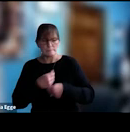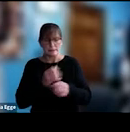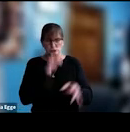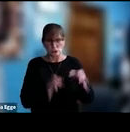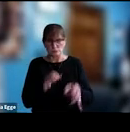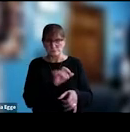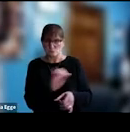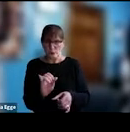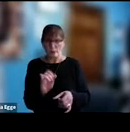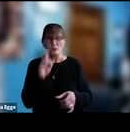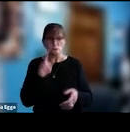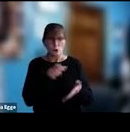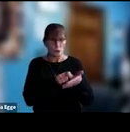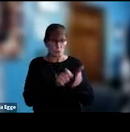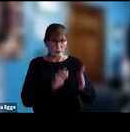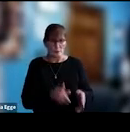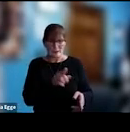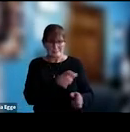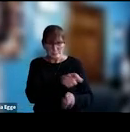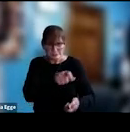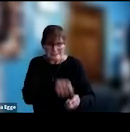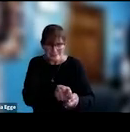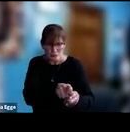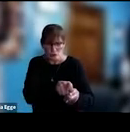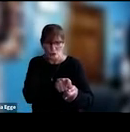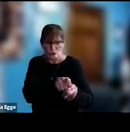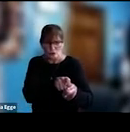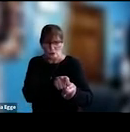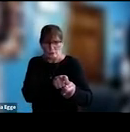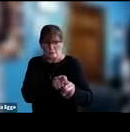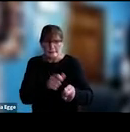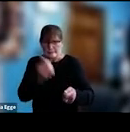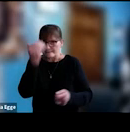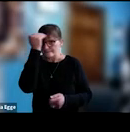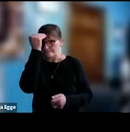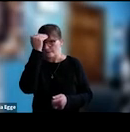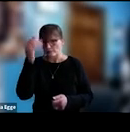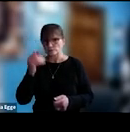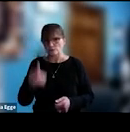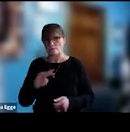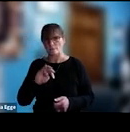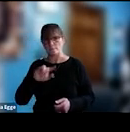Así que esa redactora tiene un conocimiento particular sobre el consumo de metanfetamina. Fue capaz de utilizar eso.